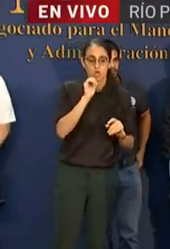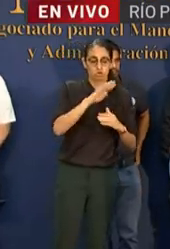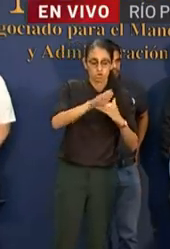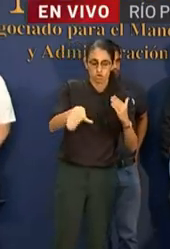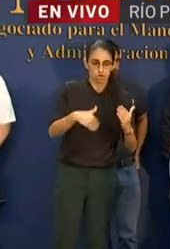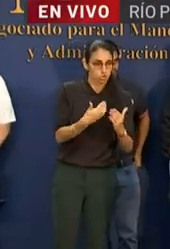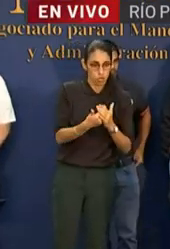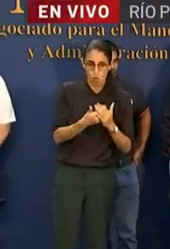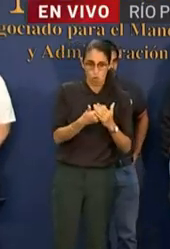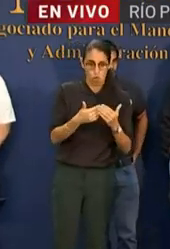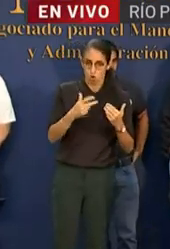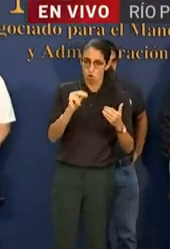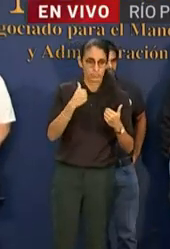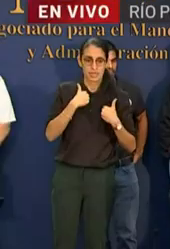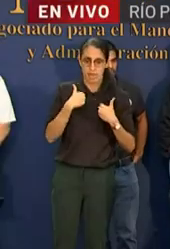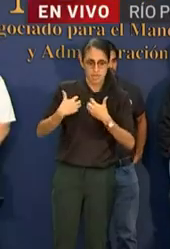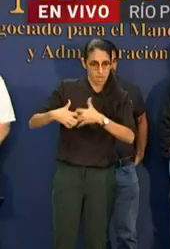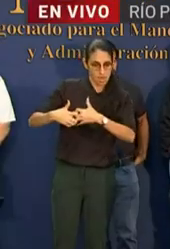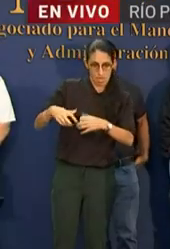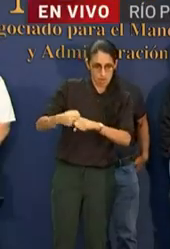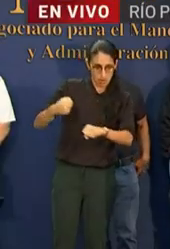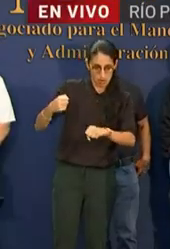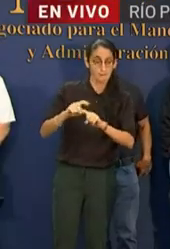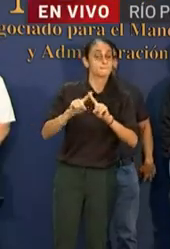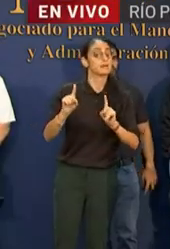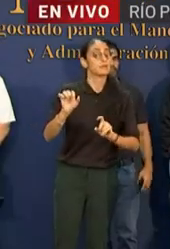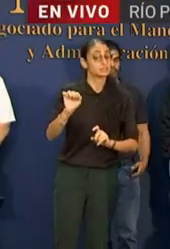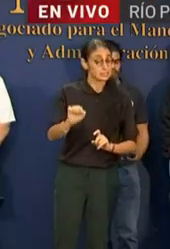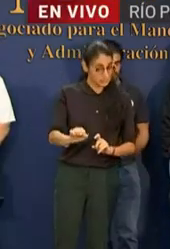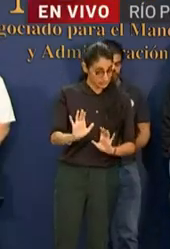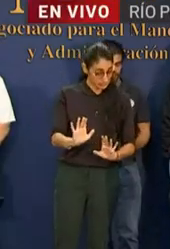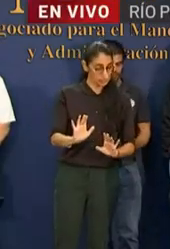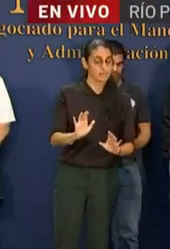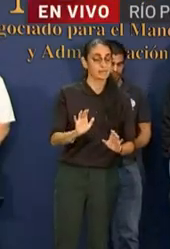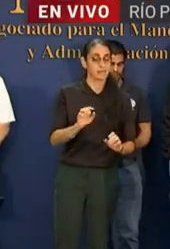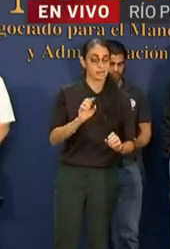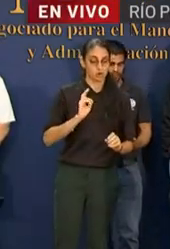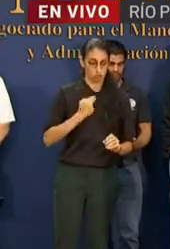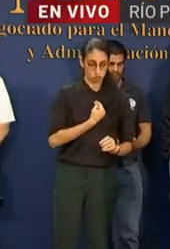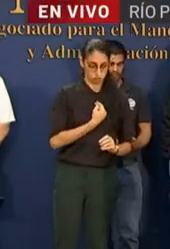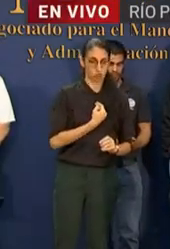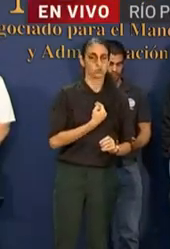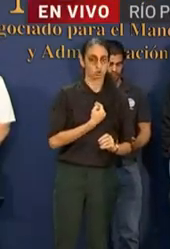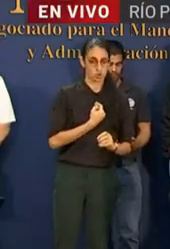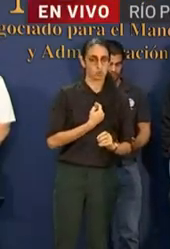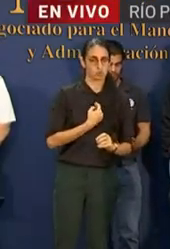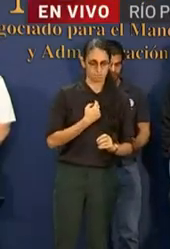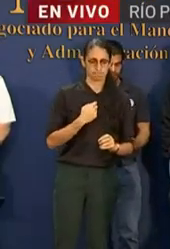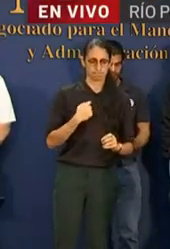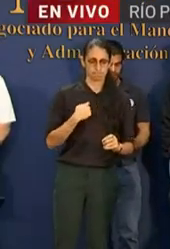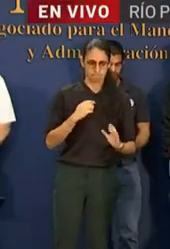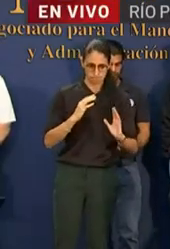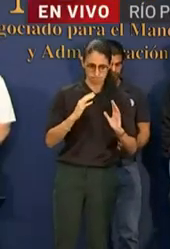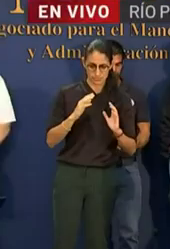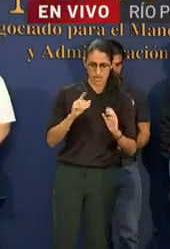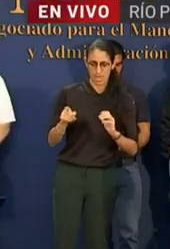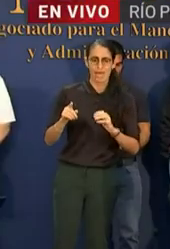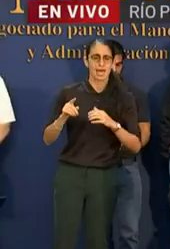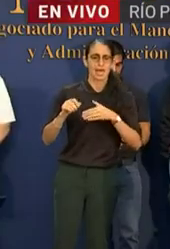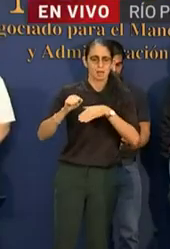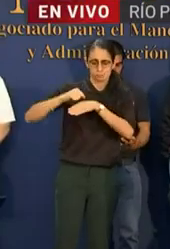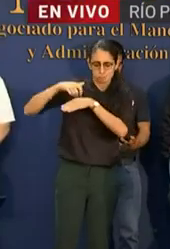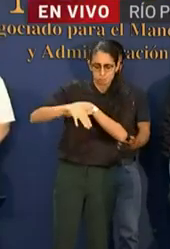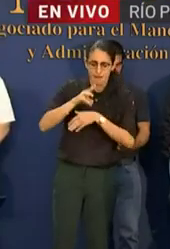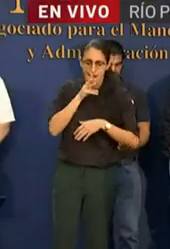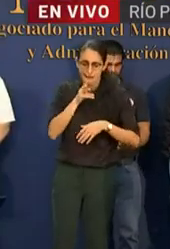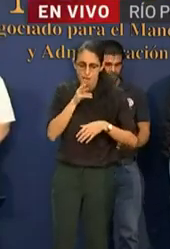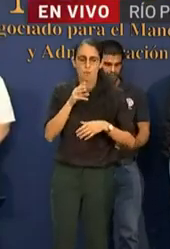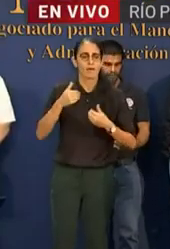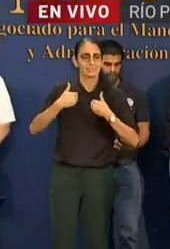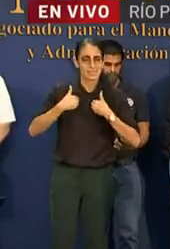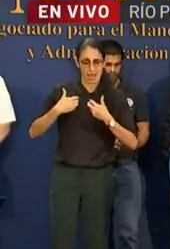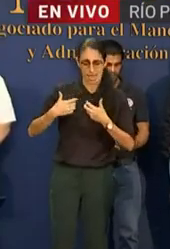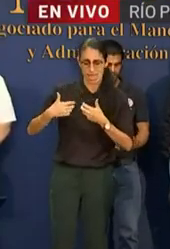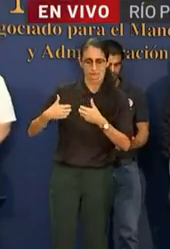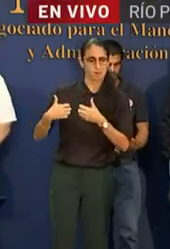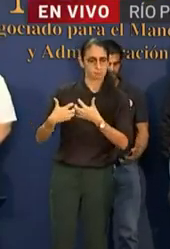ELÉCTRICO O LA MAYORÍA DE LAS